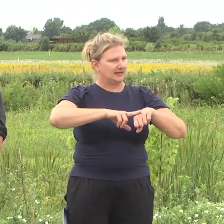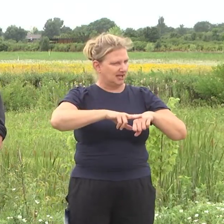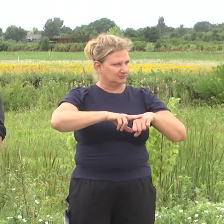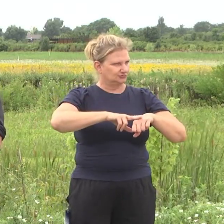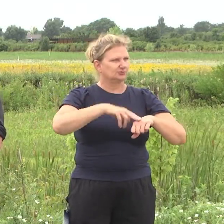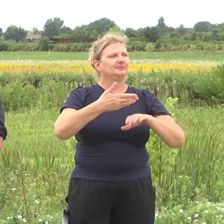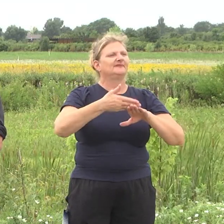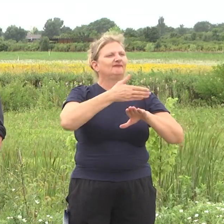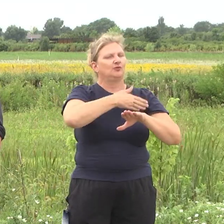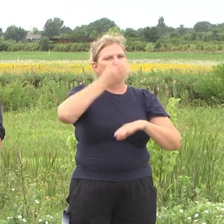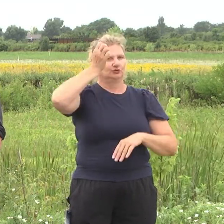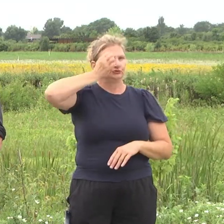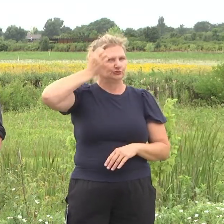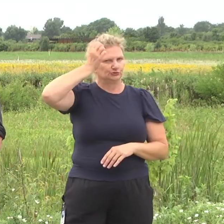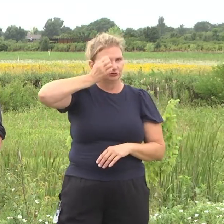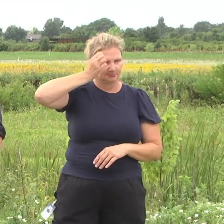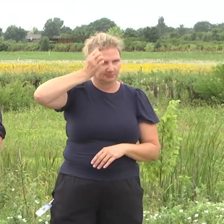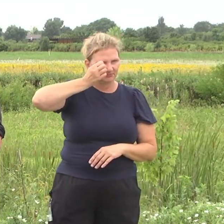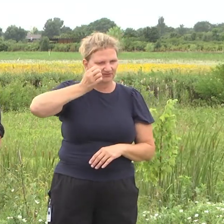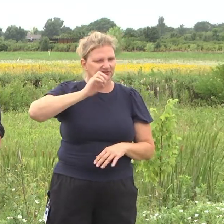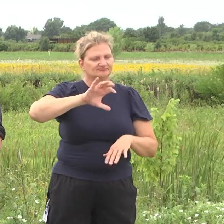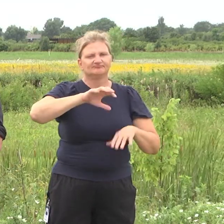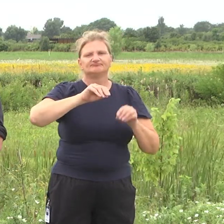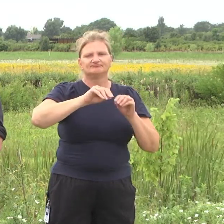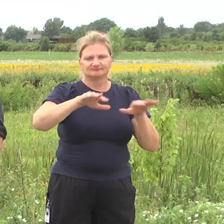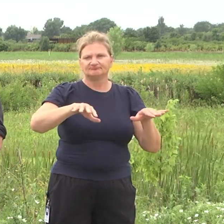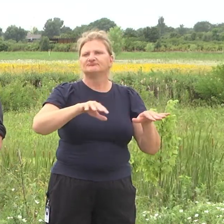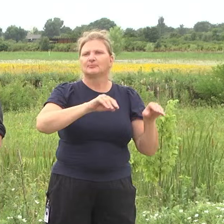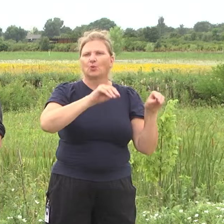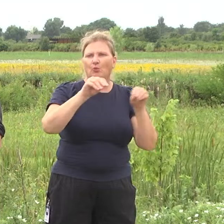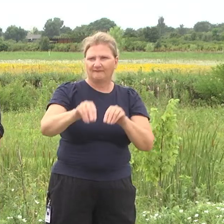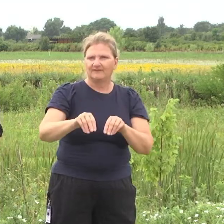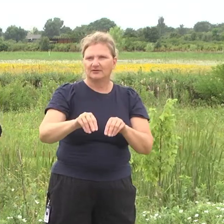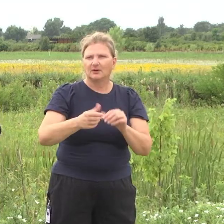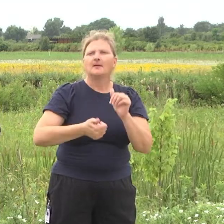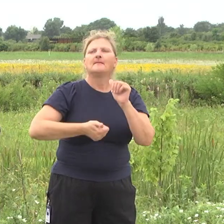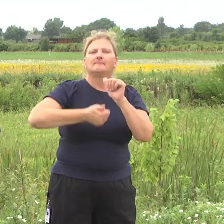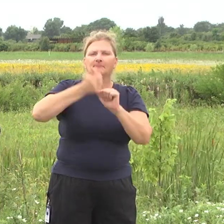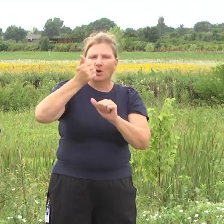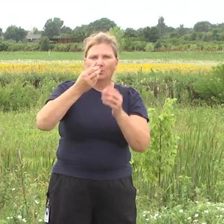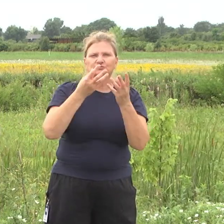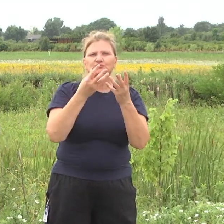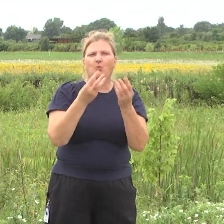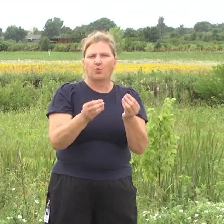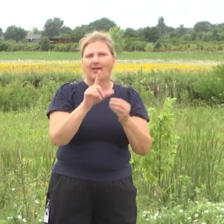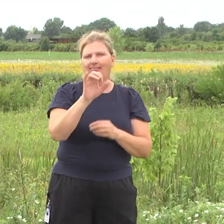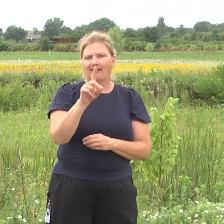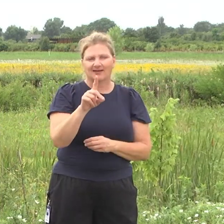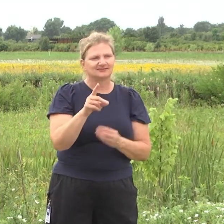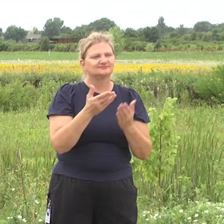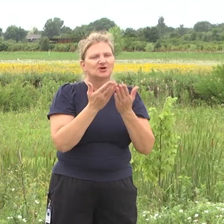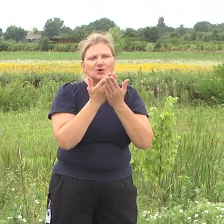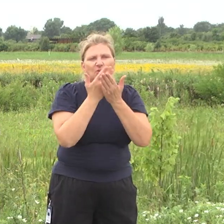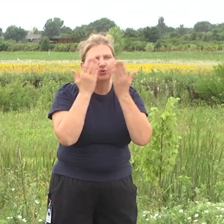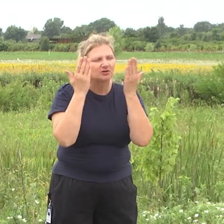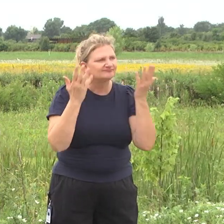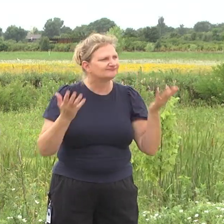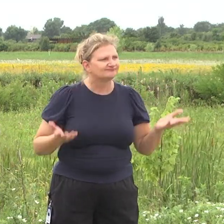colonización europea. La mayor parte de los humedales del estado han desaparecido, lo que hace que los que aún sobreviven sean